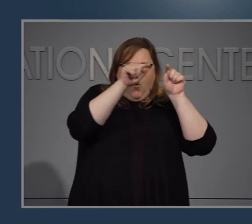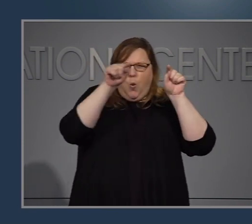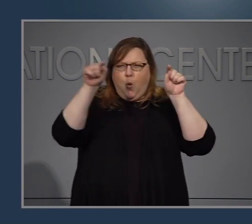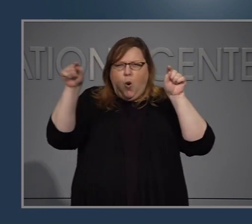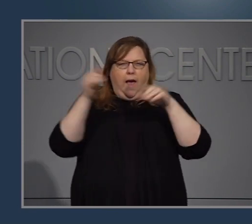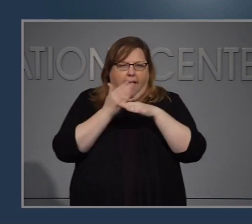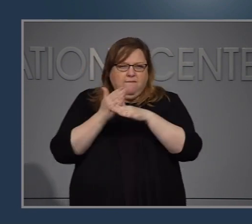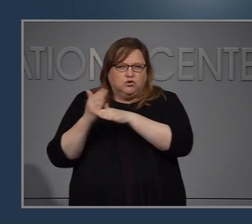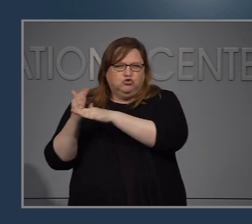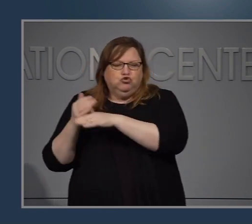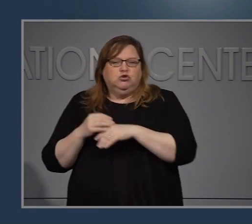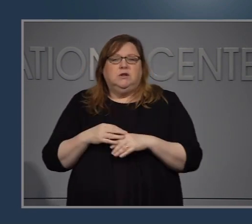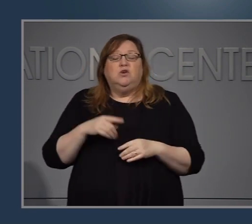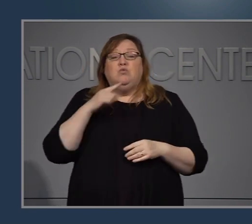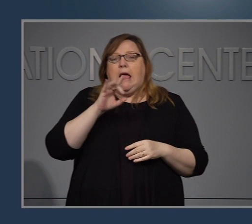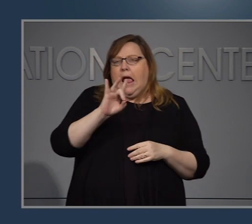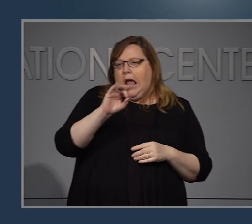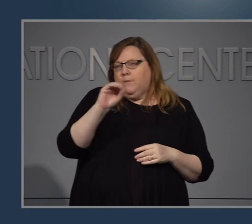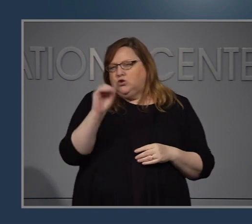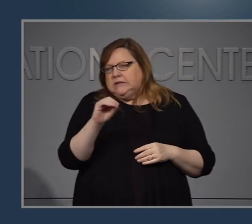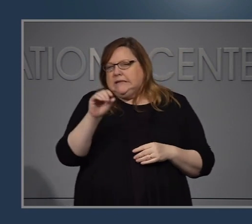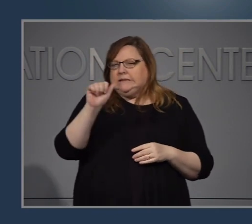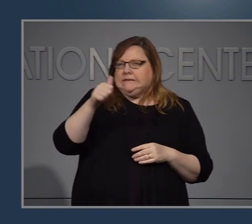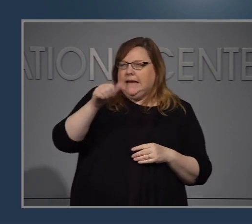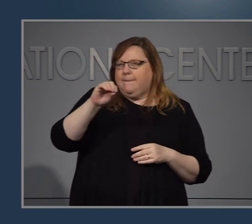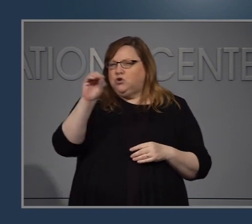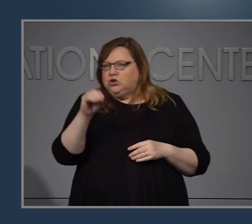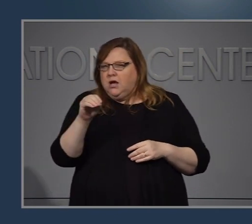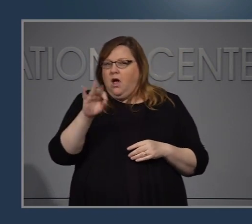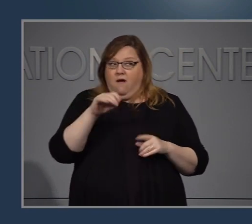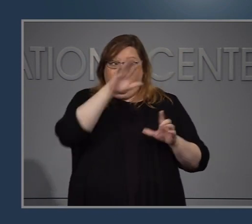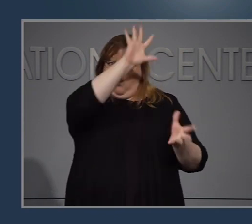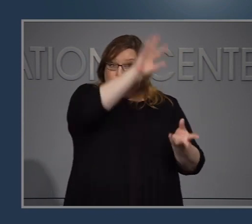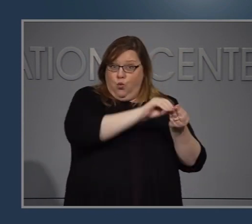promedio de ocho a diez por ciento. Y mientras ha estado estable quisiéramos que esta